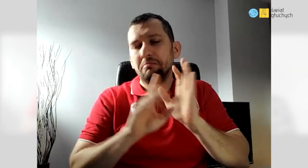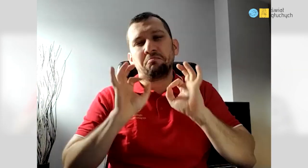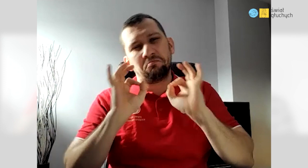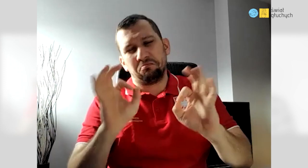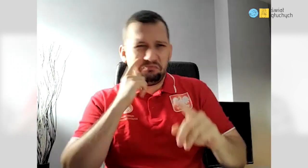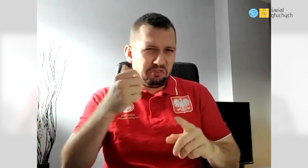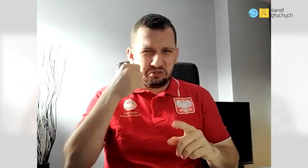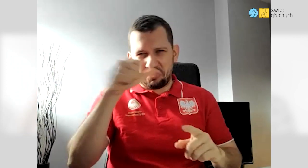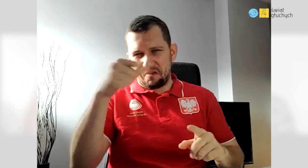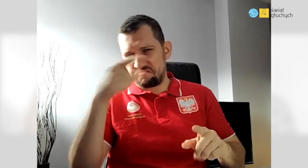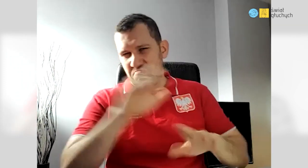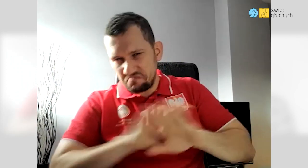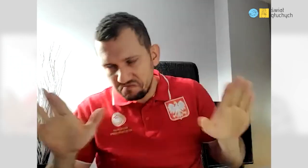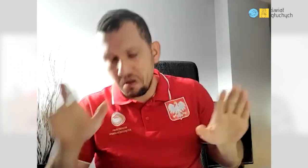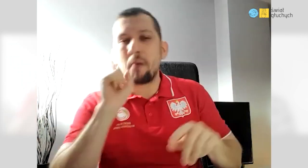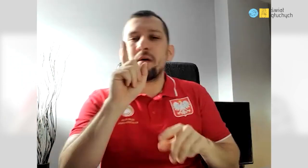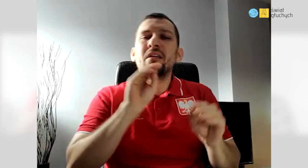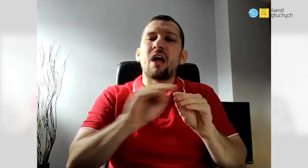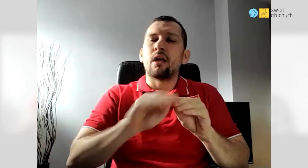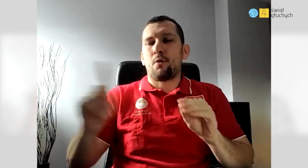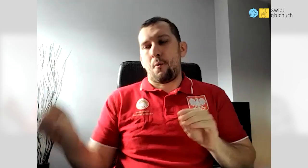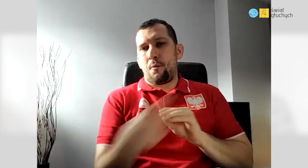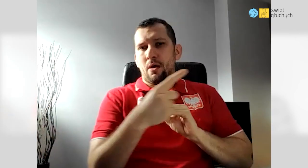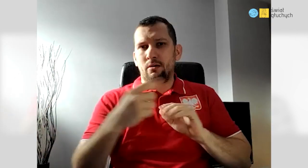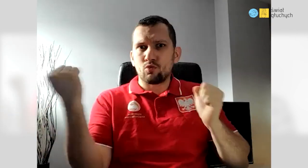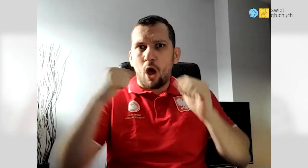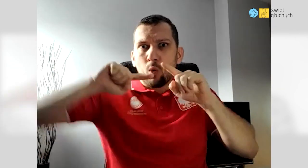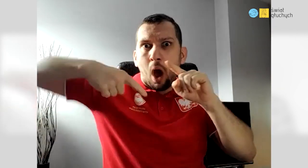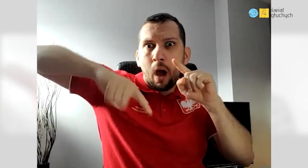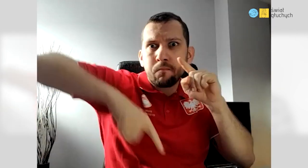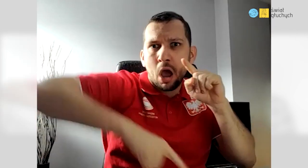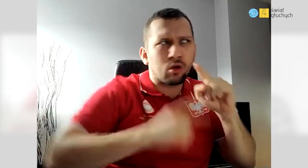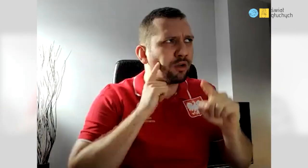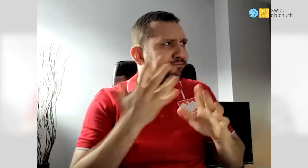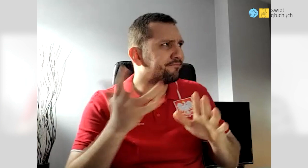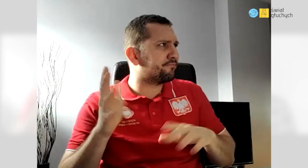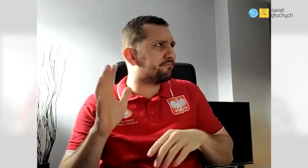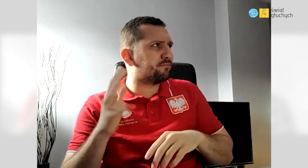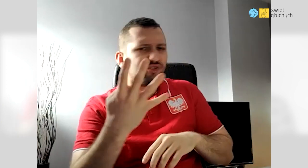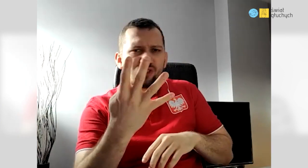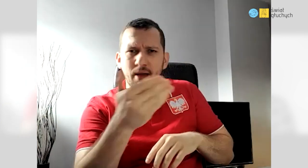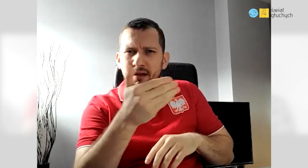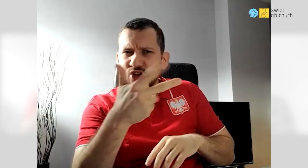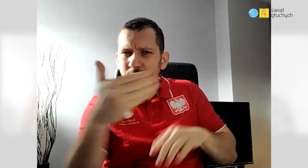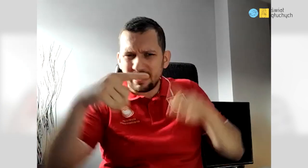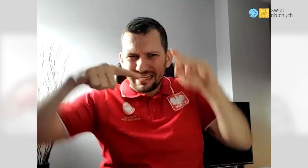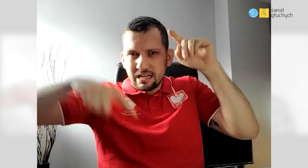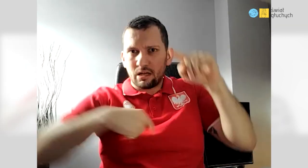Później trener dosłownie rzucił mnie na głęboką wodę — 3-4 metry!